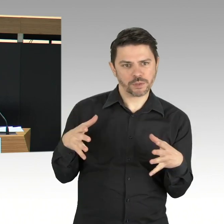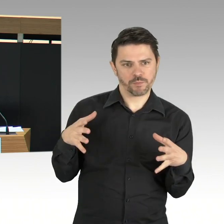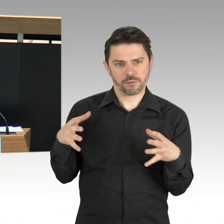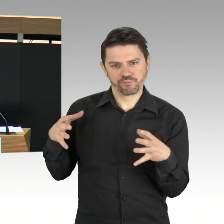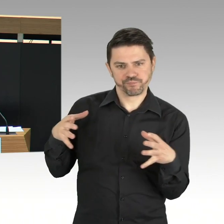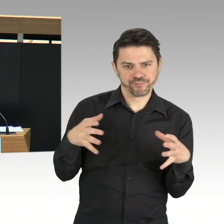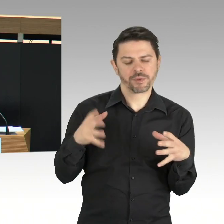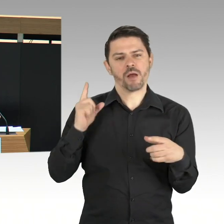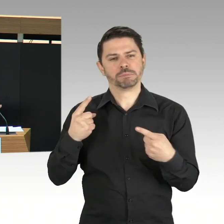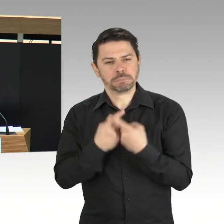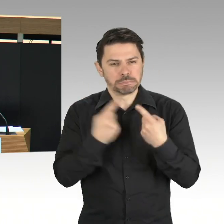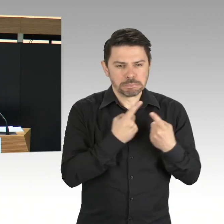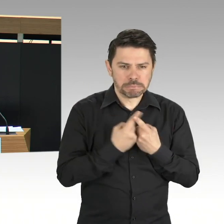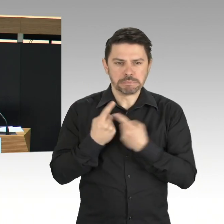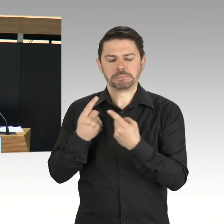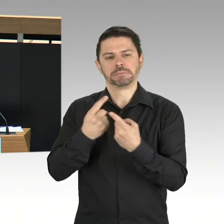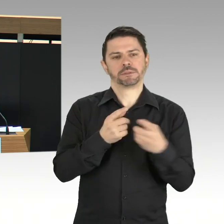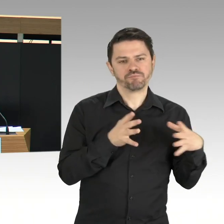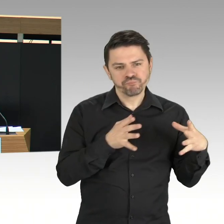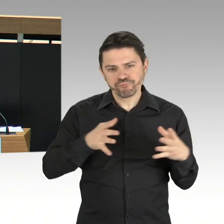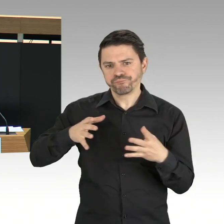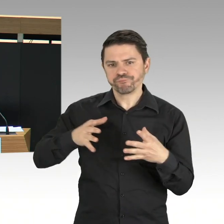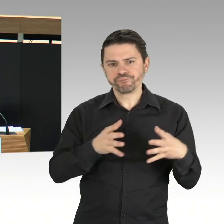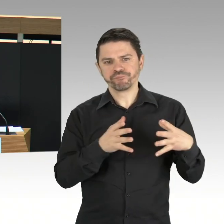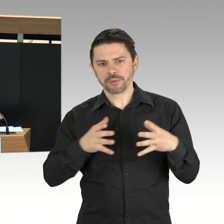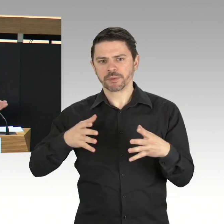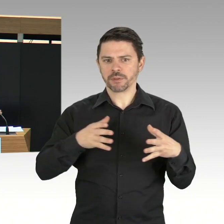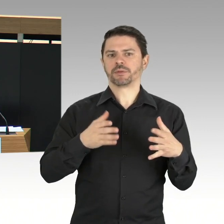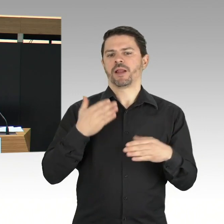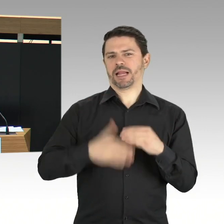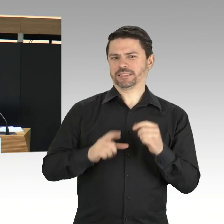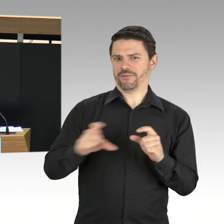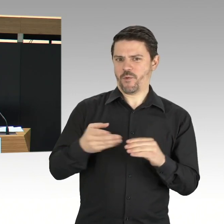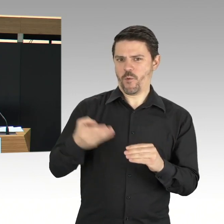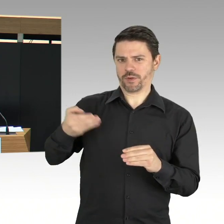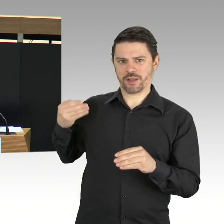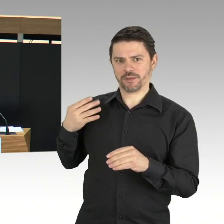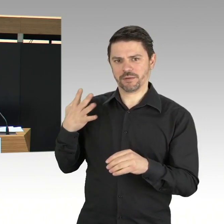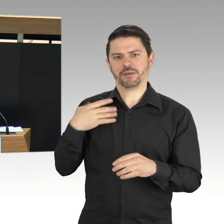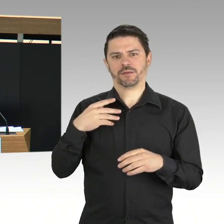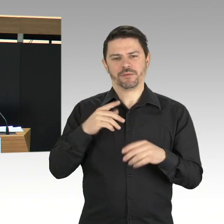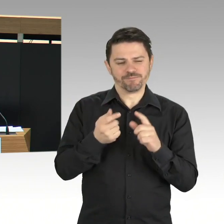und für sie werden wir Grüne weiterhin kämpfen. Wir wollten und wollen auch die Genossenschaften aus dieser Regelung ausnehmen,